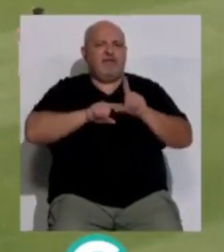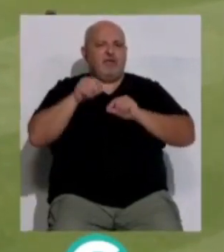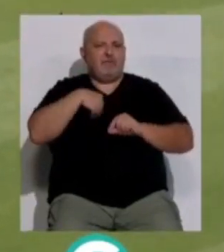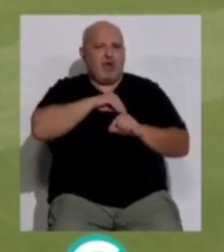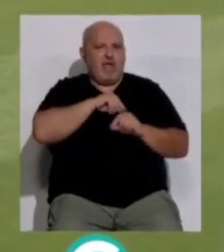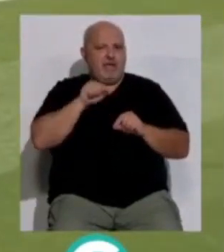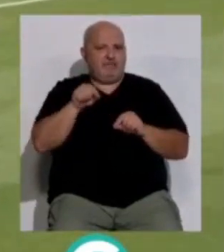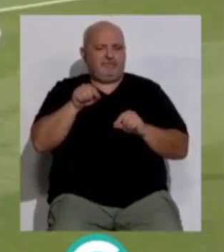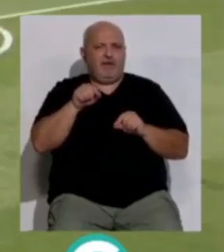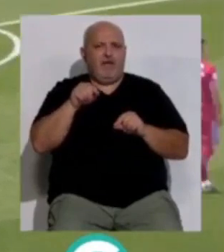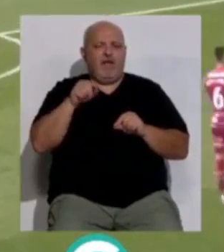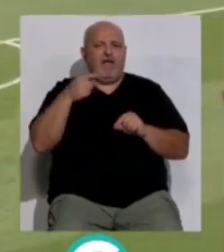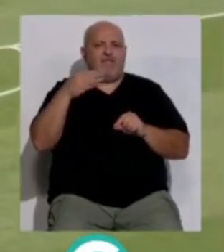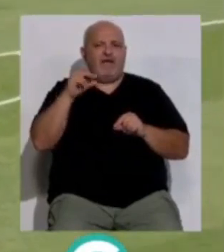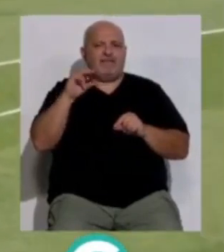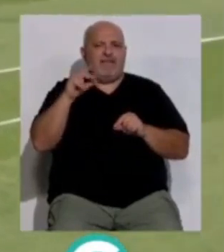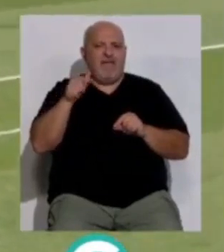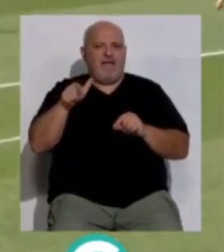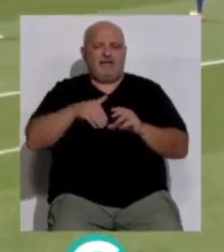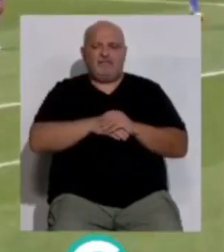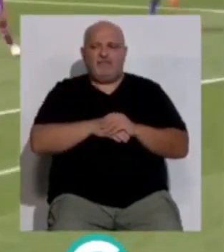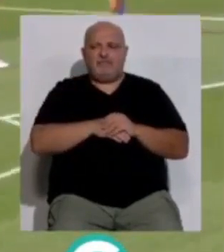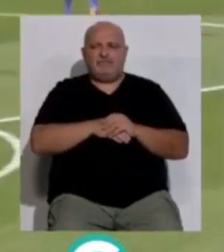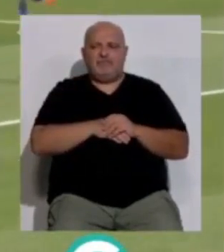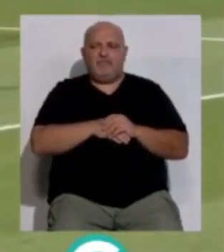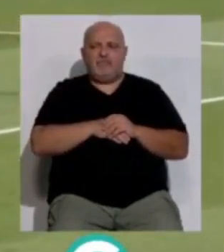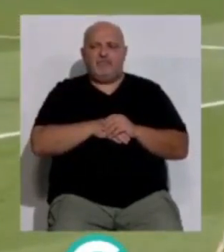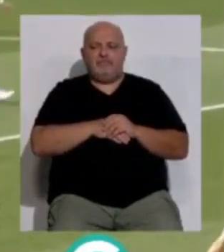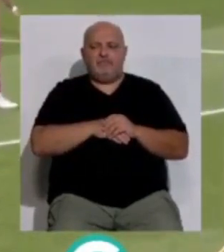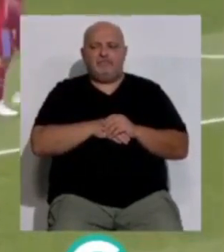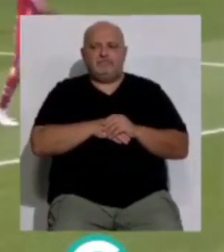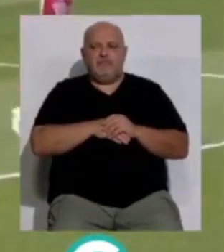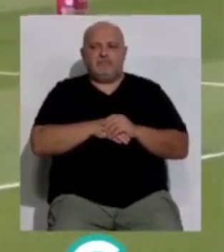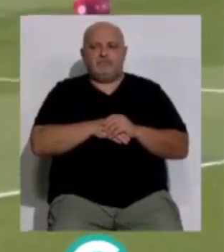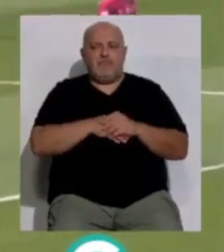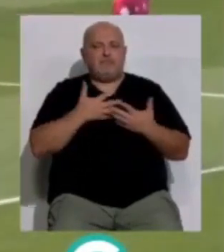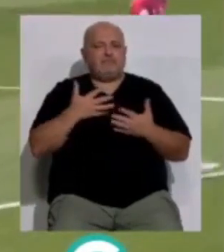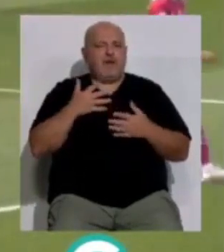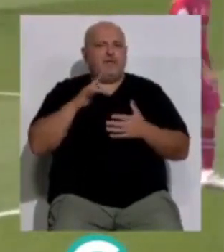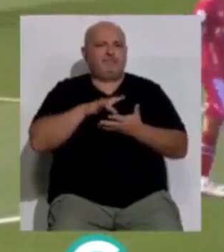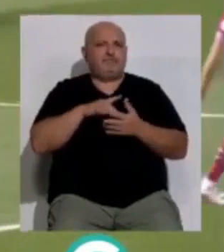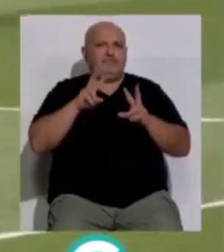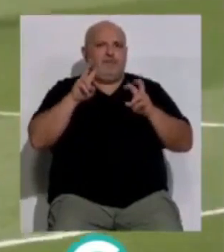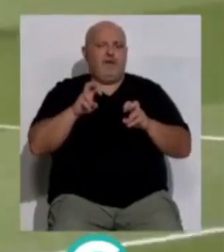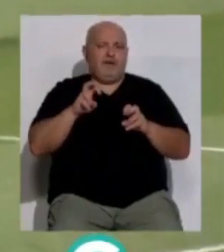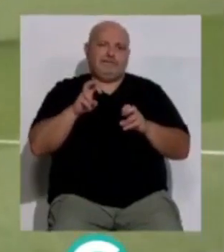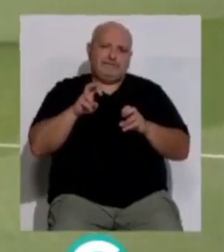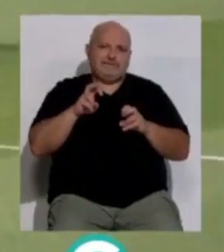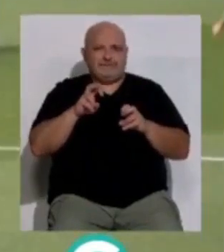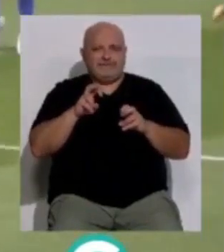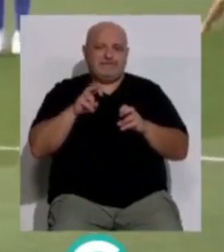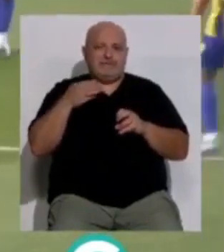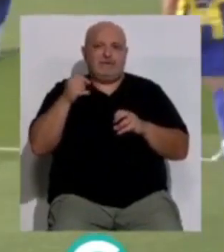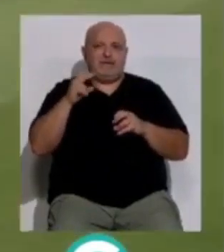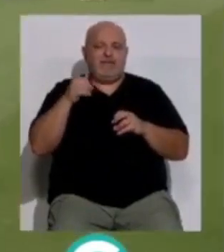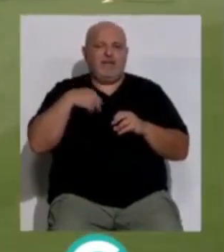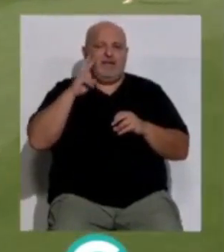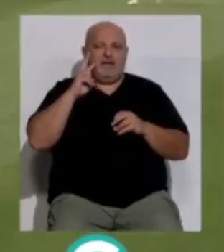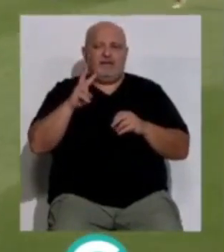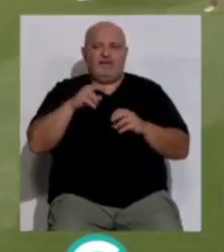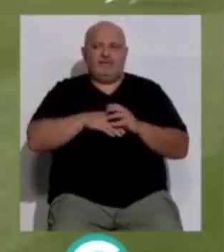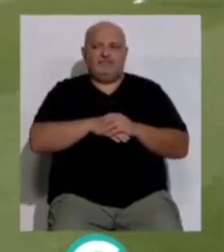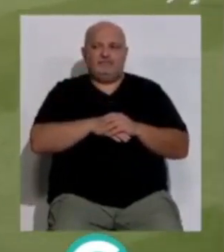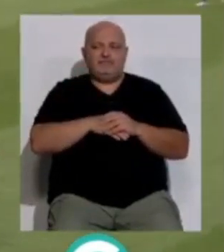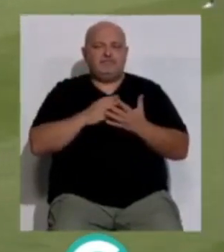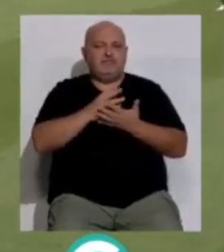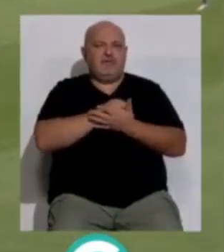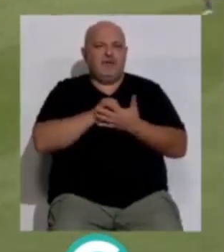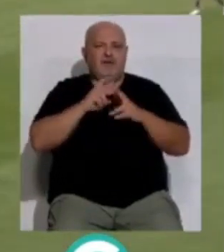Álvaro bastidas Mira ha tocado un punto urticante porque yo he visto yo de todos los apuntes hoy